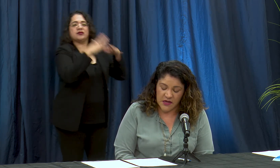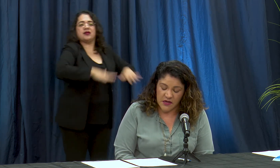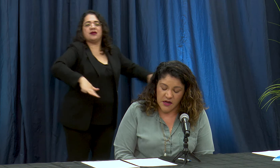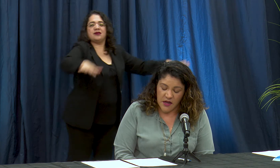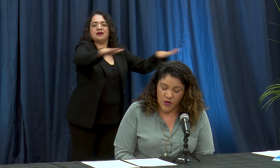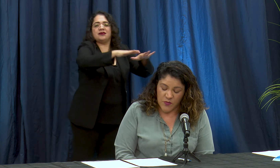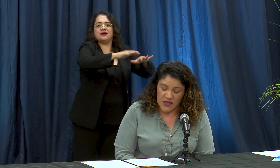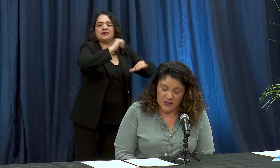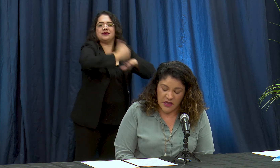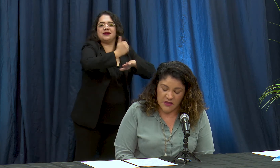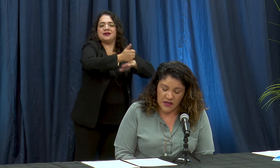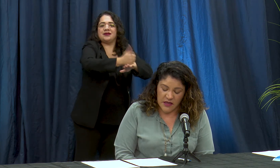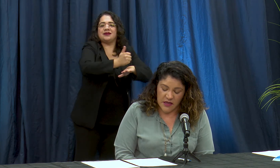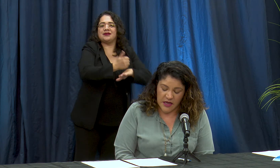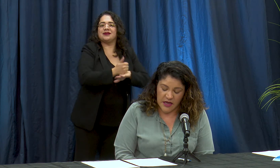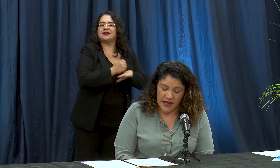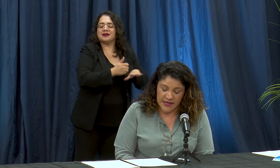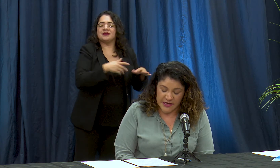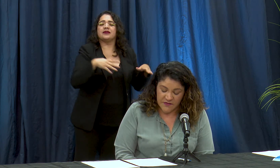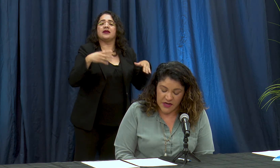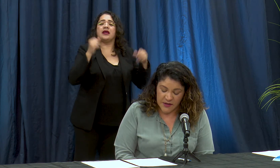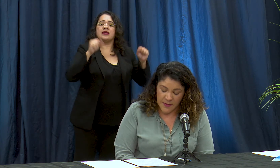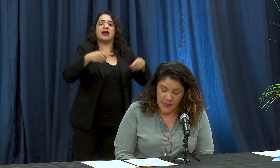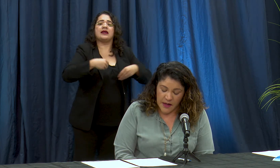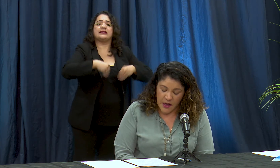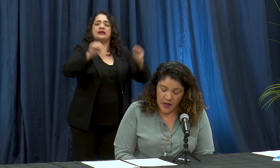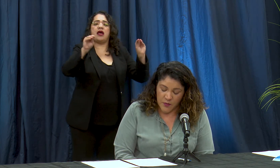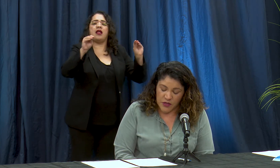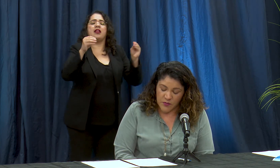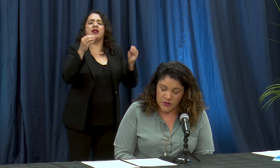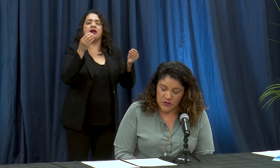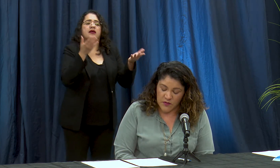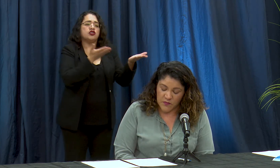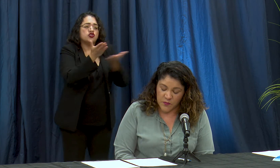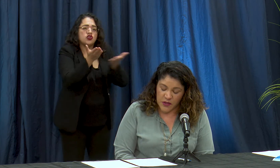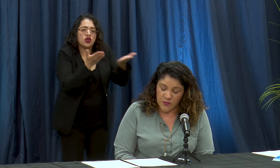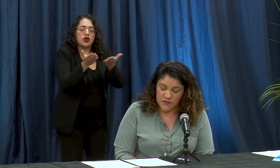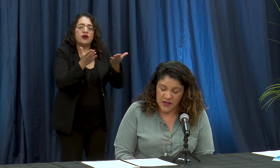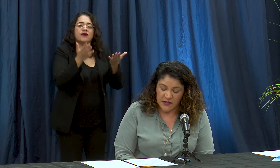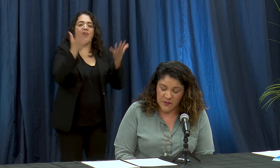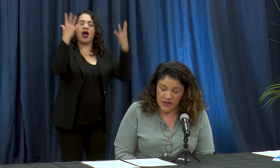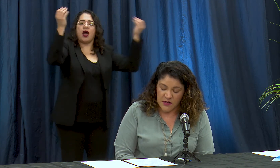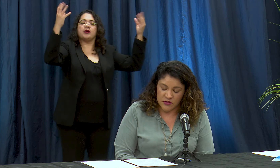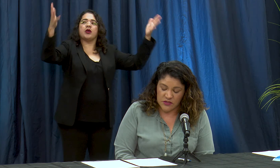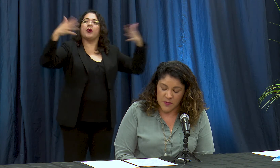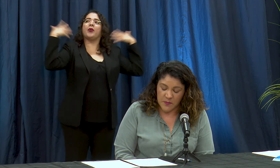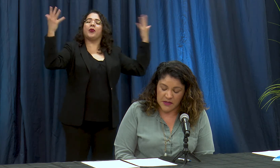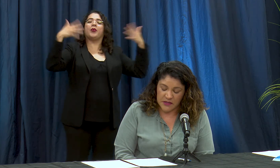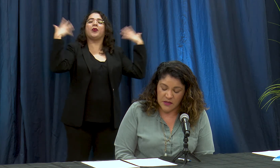Camila's the holiday libre podemos podemos dare también en otras partes del